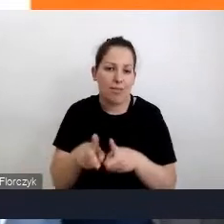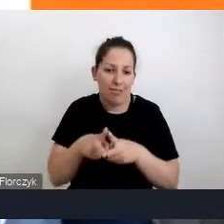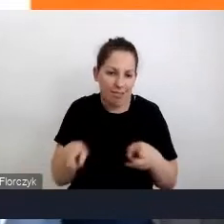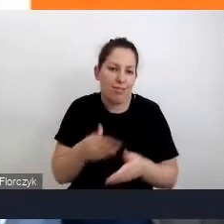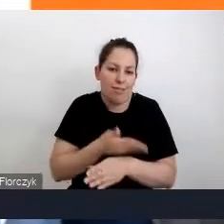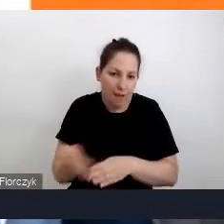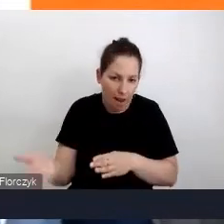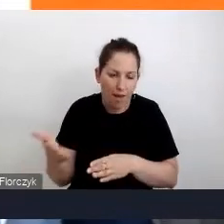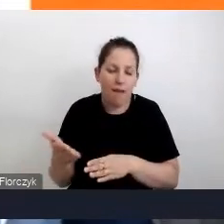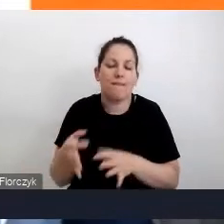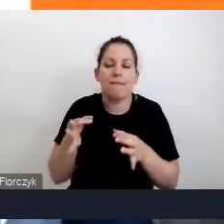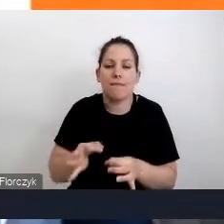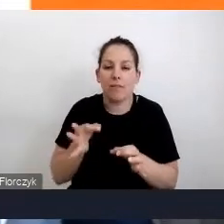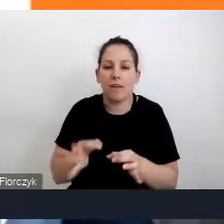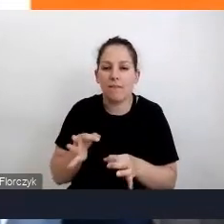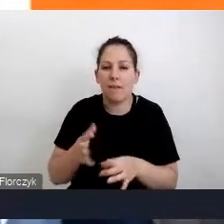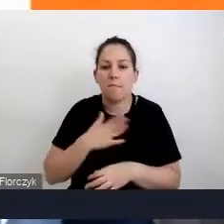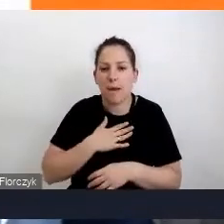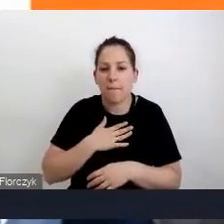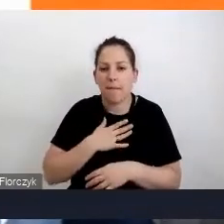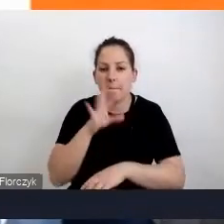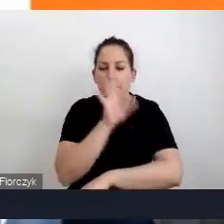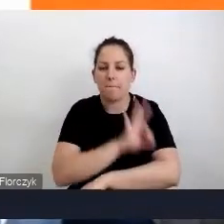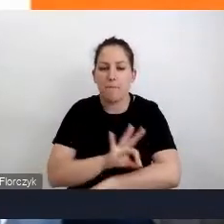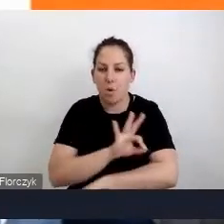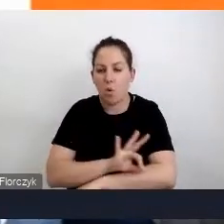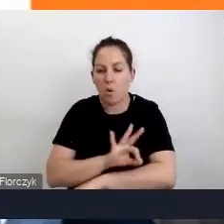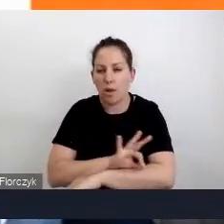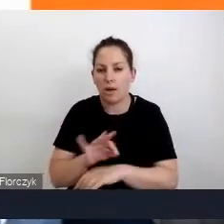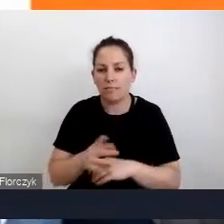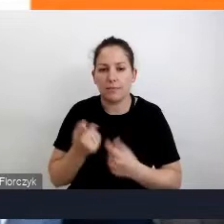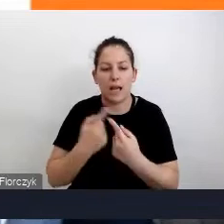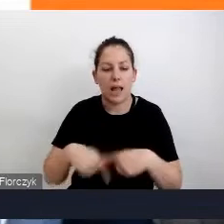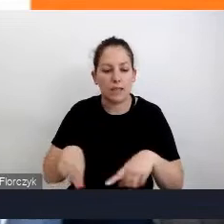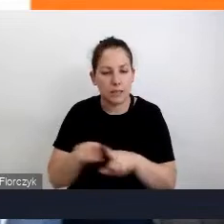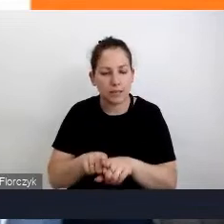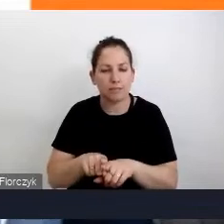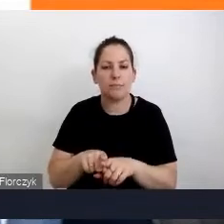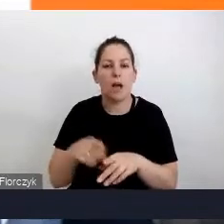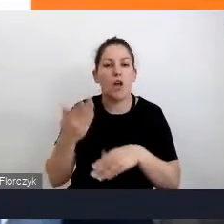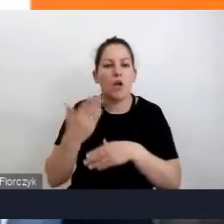W tej chwili mamy projekt na realizację dokończenia ulicy nowej Przemysłowej,